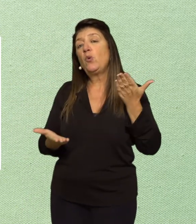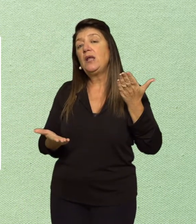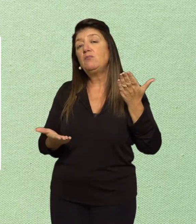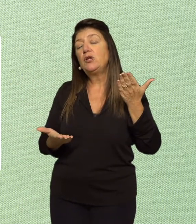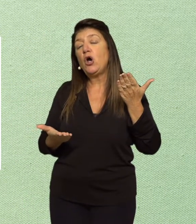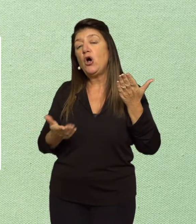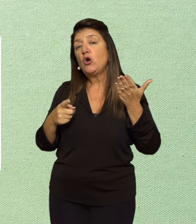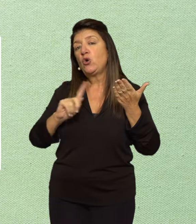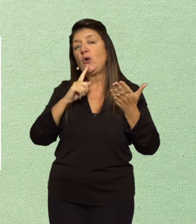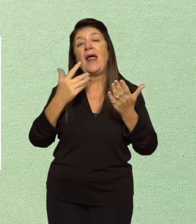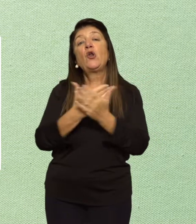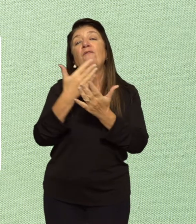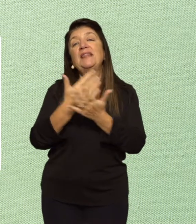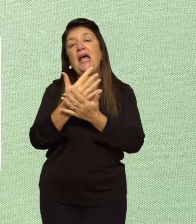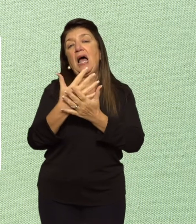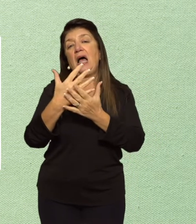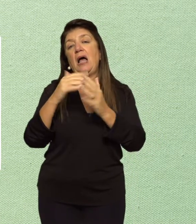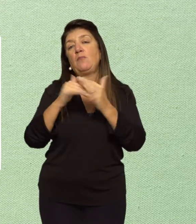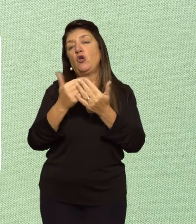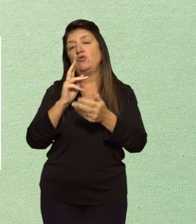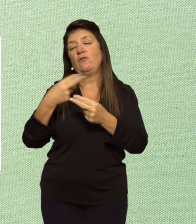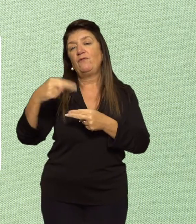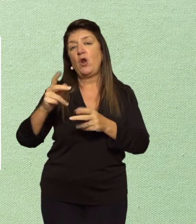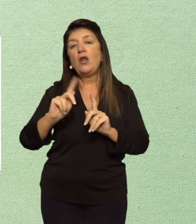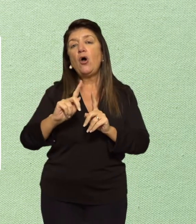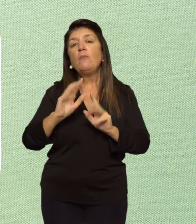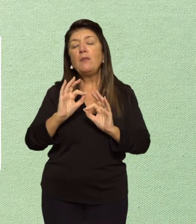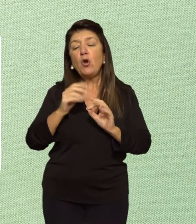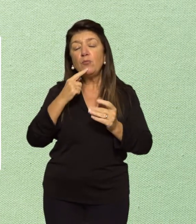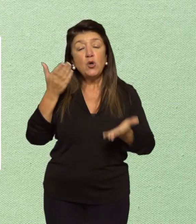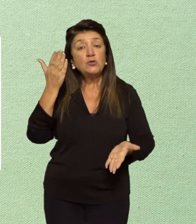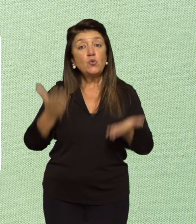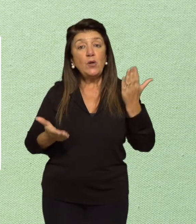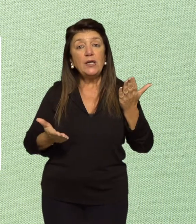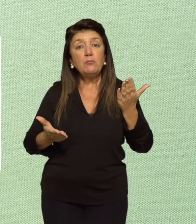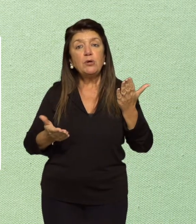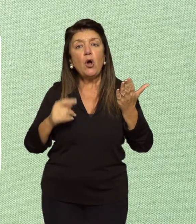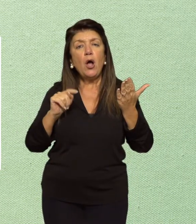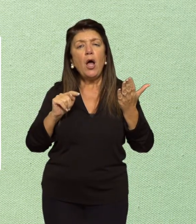novità nella violenza, ma l'utilizzo che se ne fa di questo squilibrio di potere è abbastanza